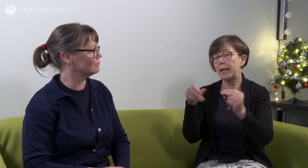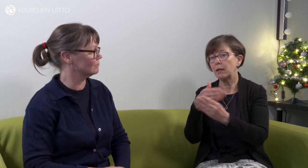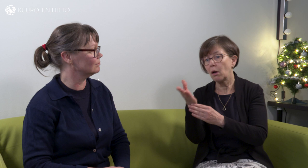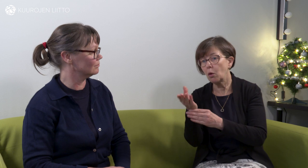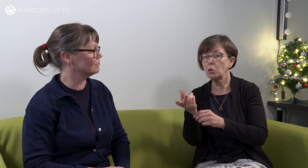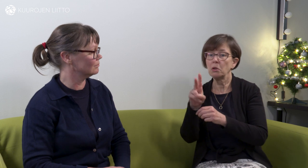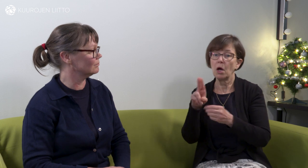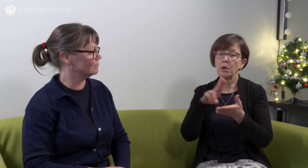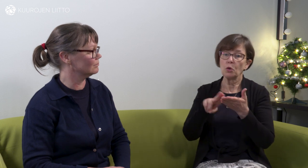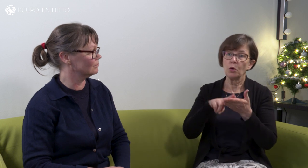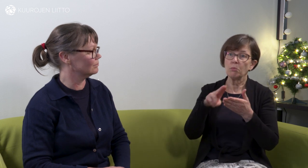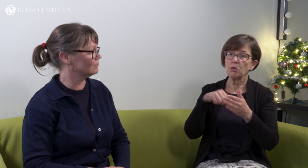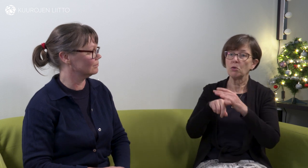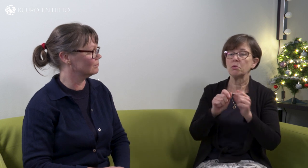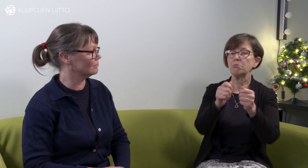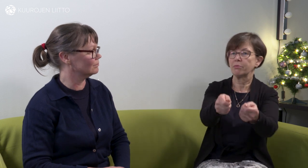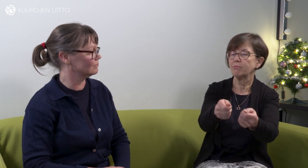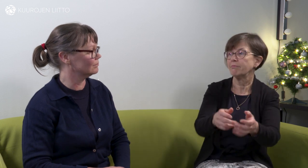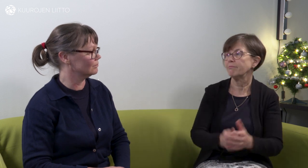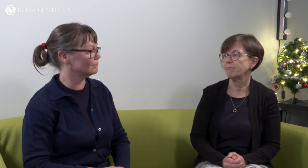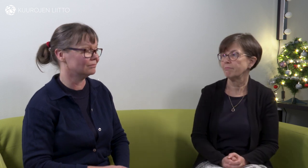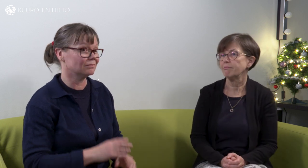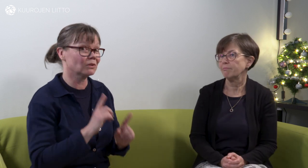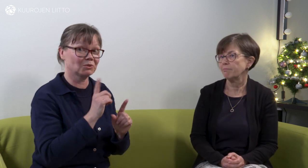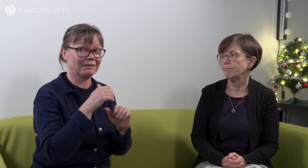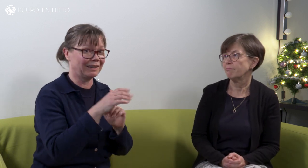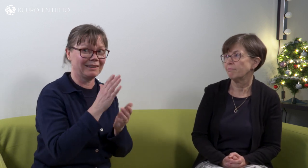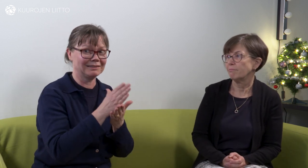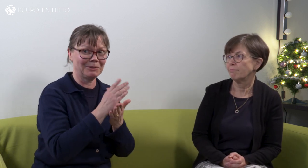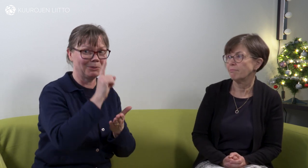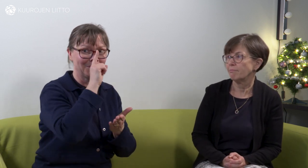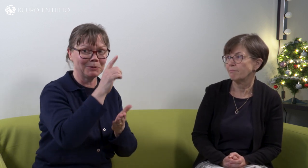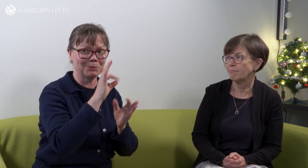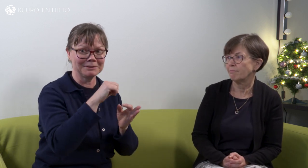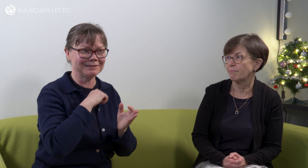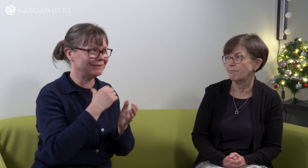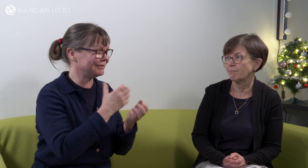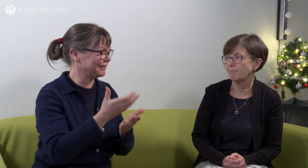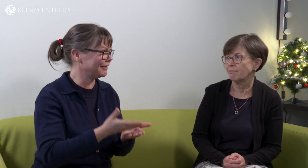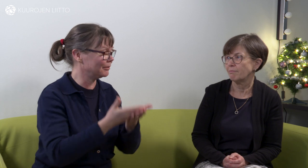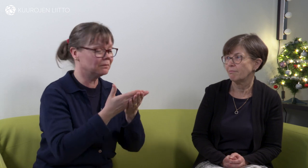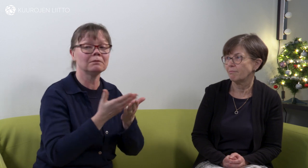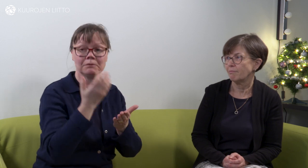Hakemuksen voi täyttää joko internetissä tai käymällä paikan päällä. Jos teillä tulee epäselvyyksiä näiden asioiden hoitamisessa, -